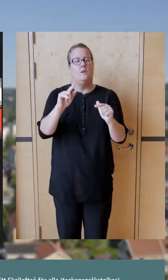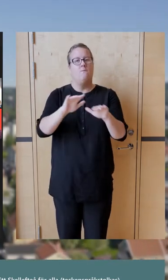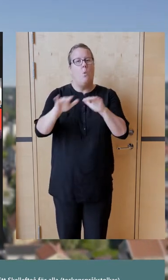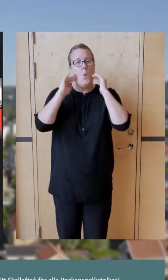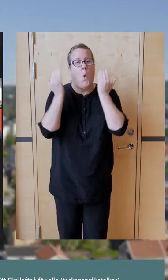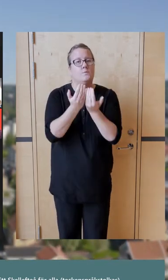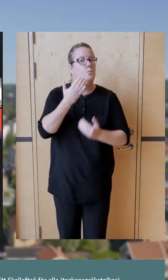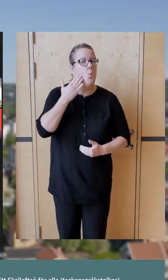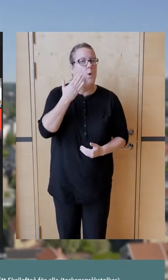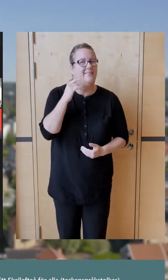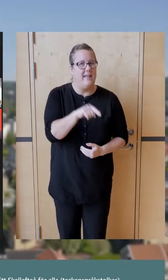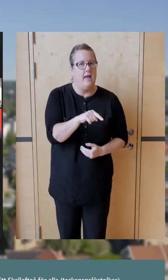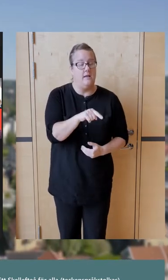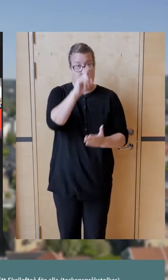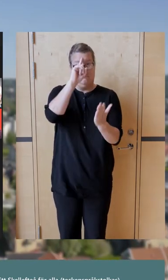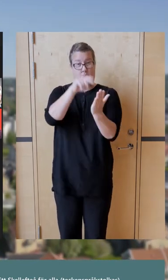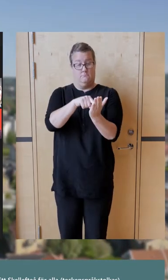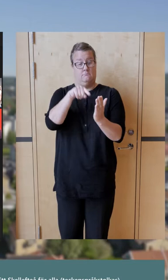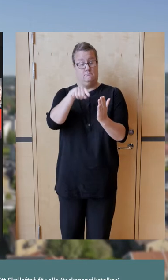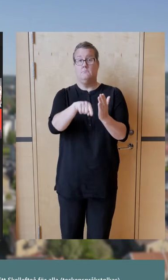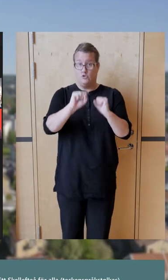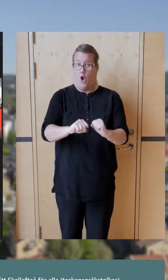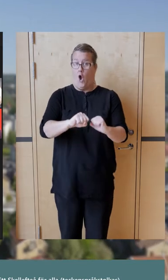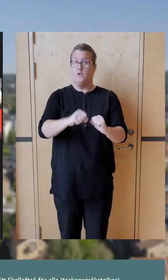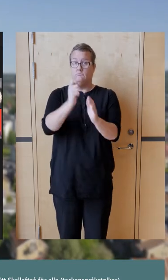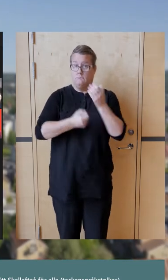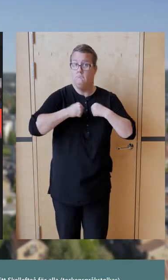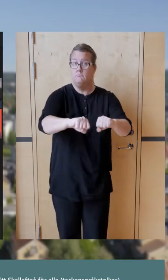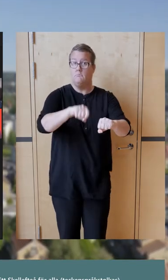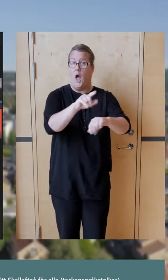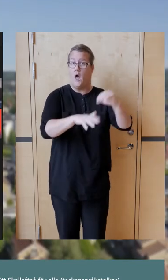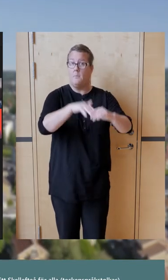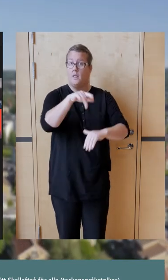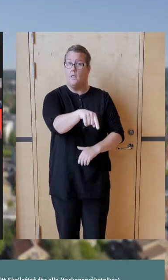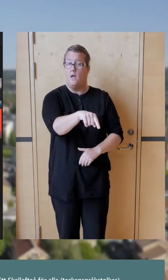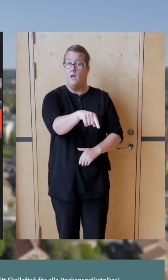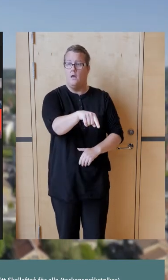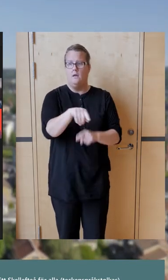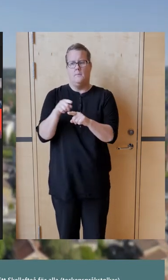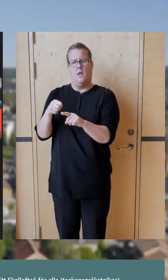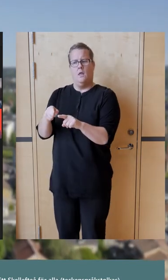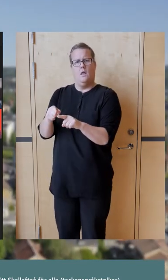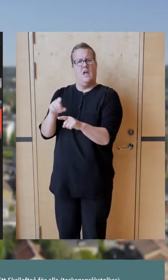Att det här arbetet ska påbörjas Det här var ju Den Socialdemokratiska